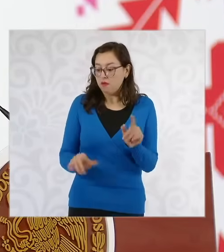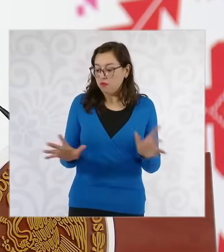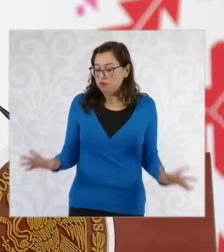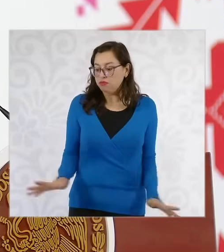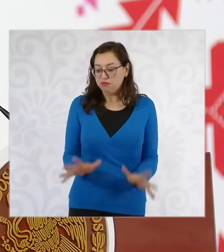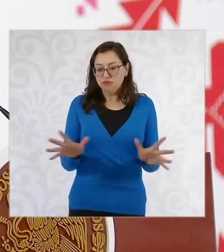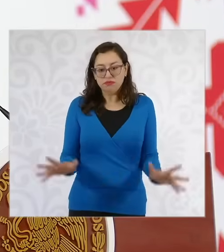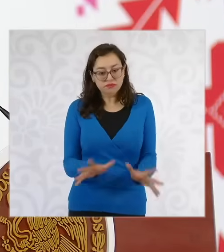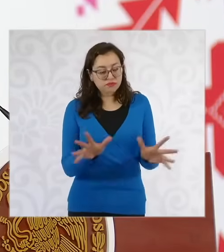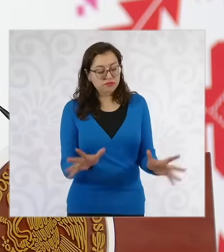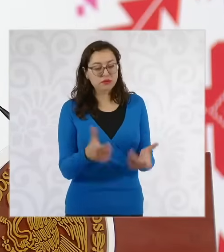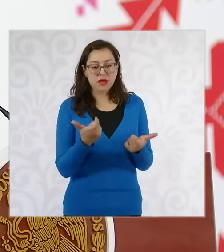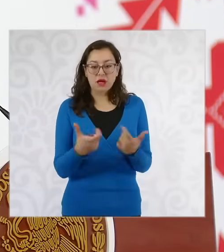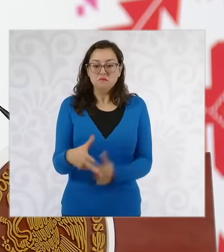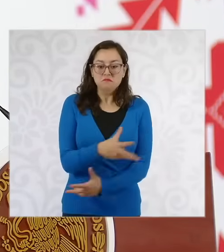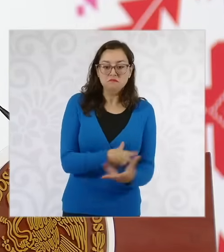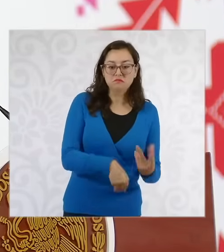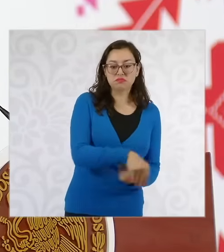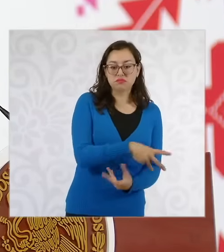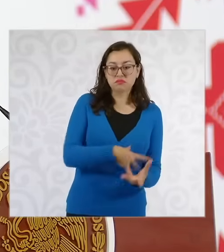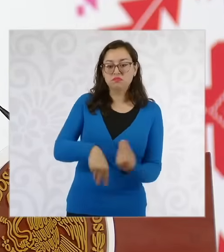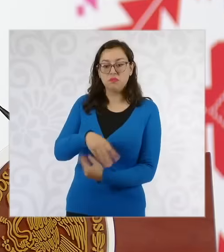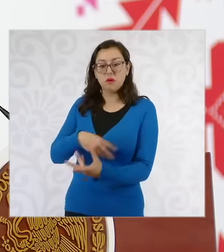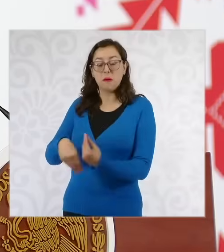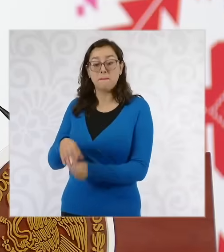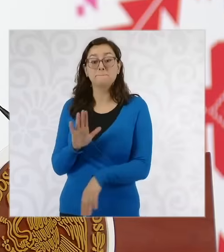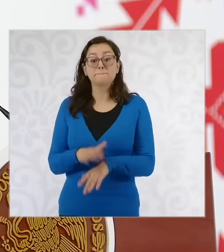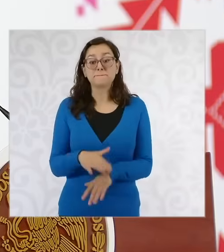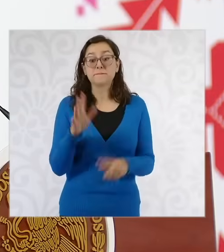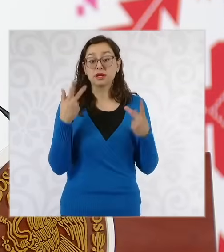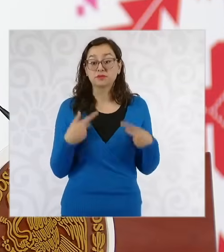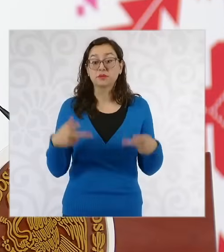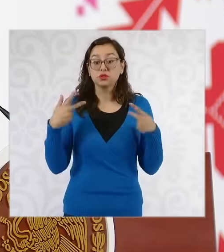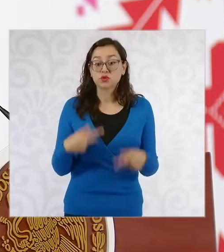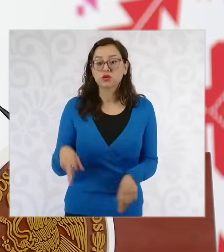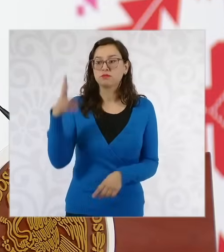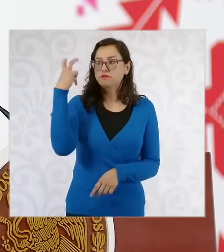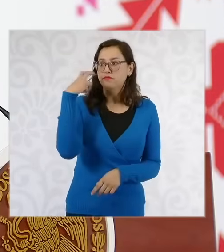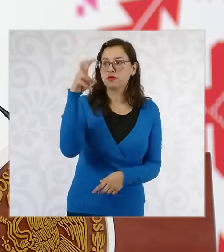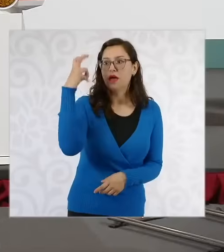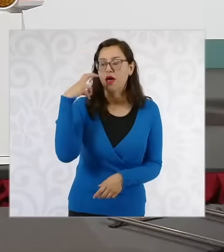economía y eso ha permitido que mayores mexicanos puedan viajar y puedan tener esa sensación de